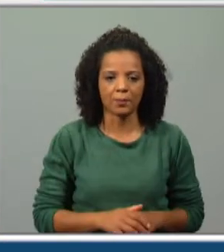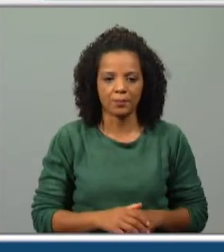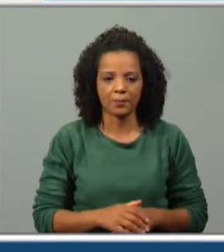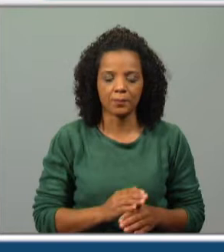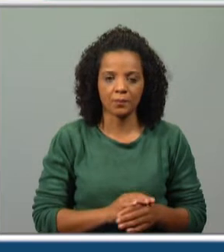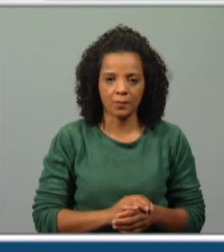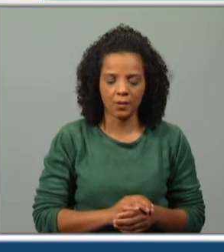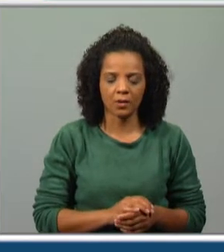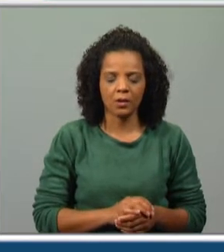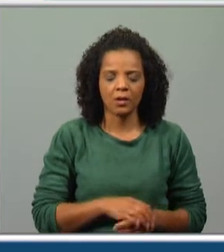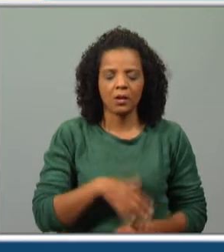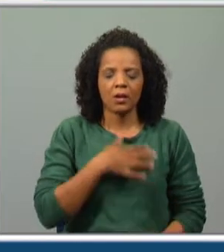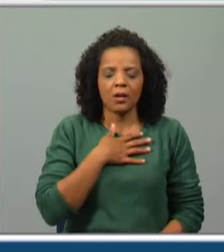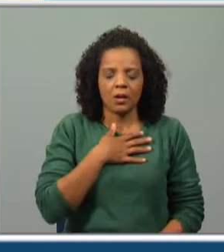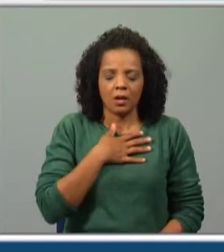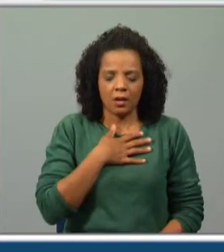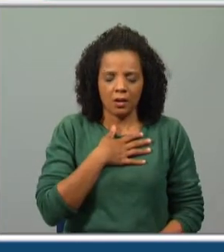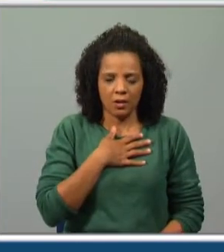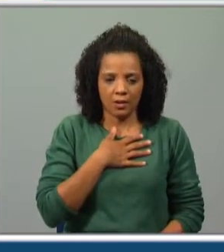um longo 沿著